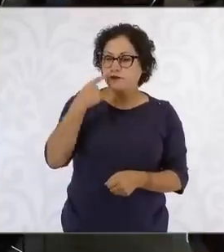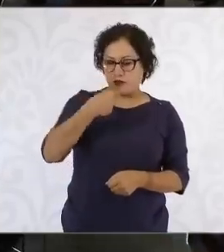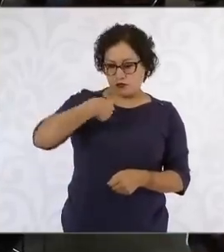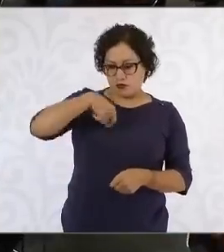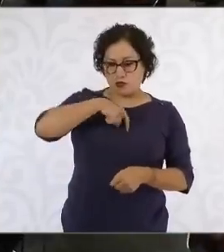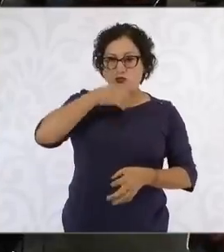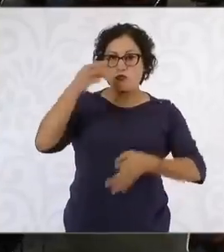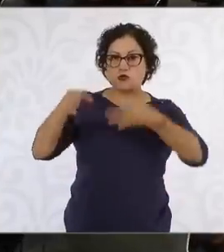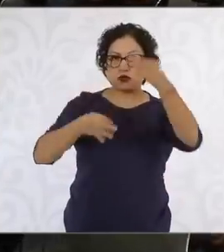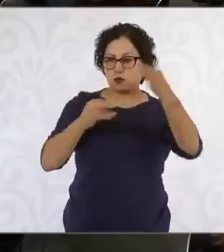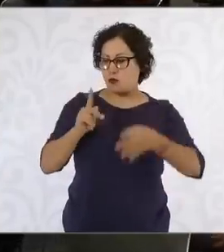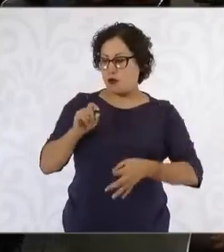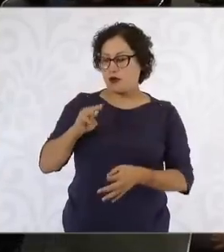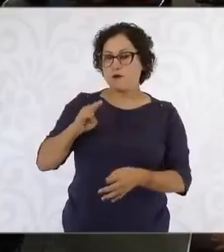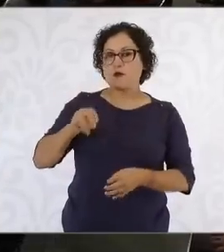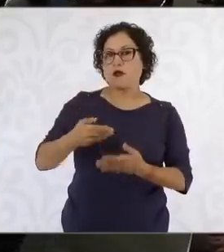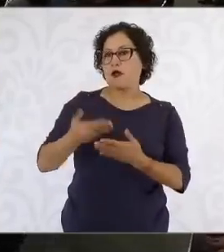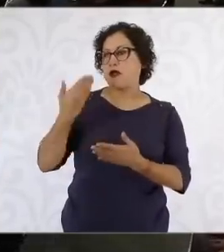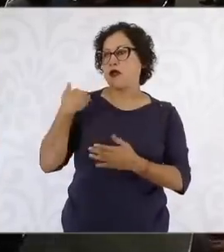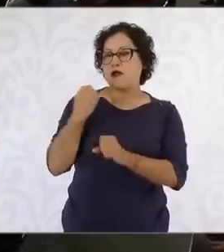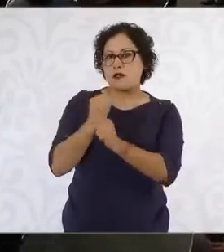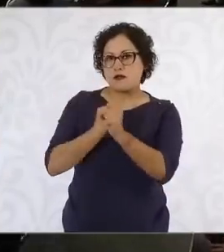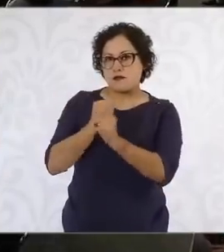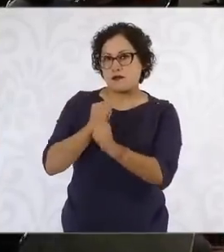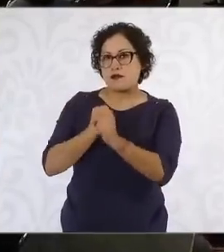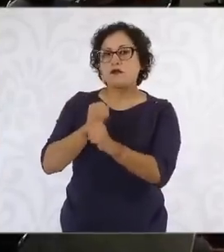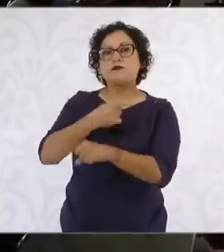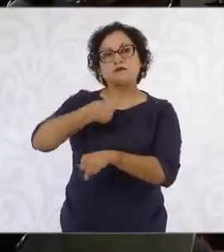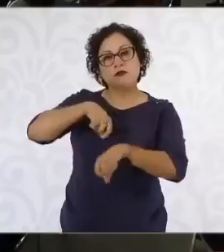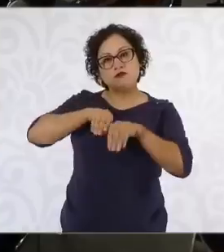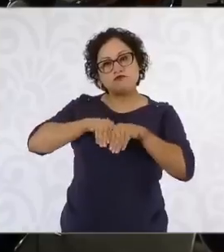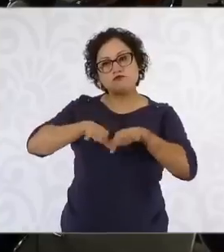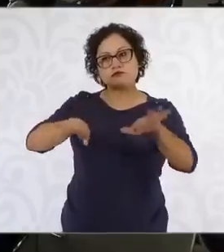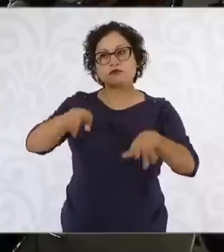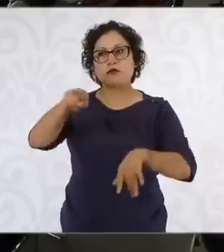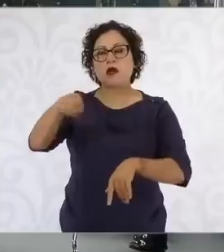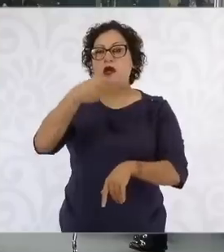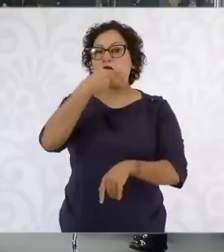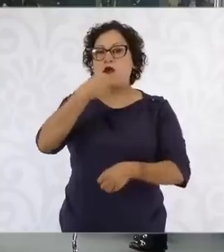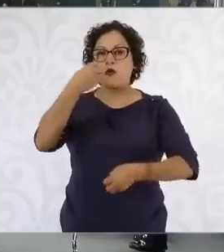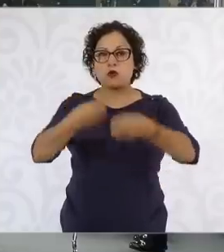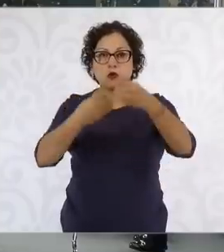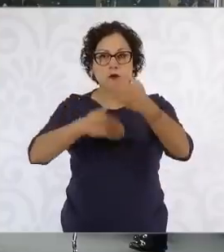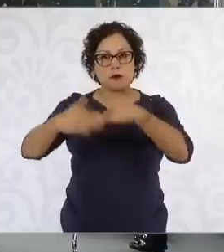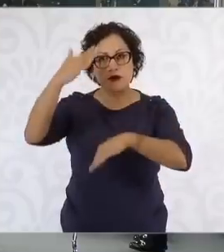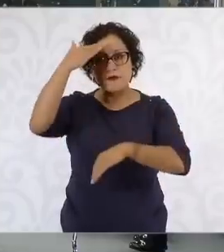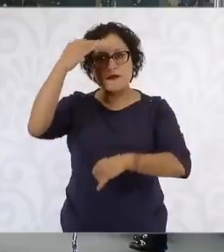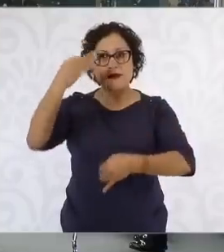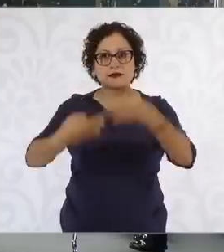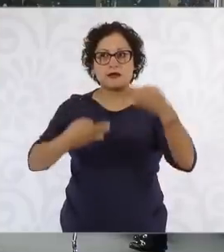Hace unos días en la que revelamos que el magistrado Froilán Muñoz Alvarado no solo cobró